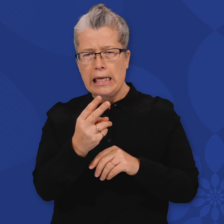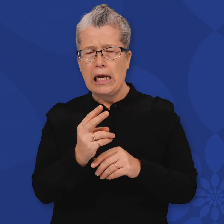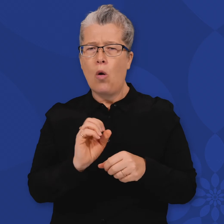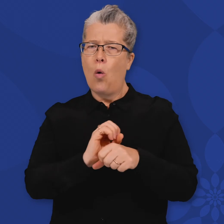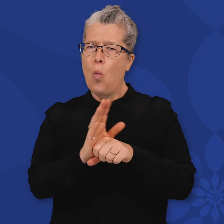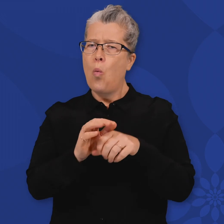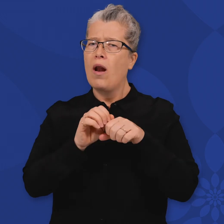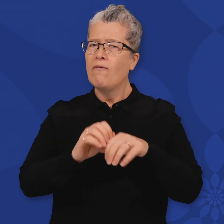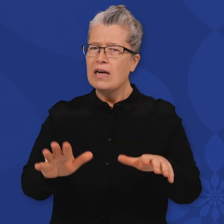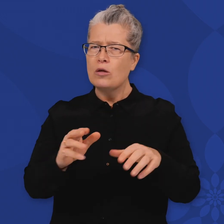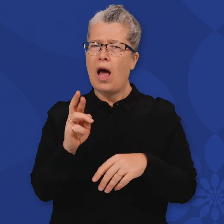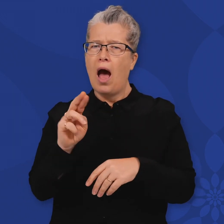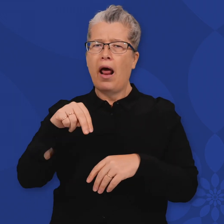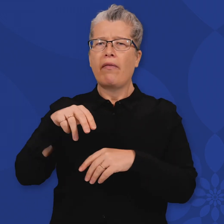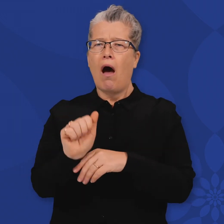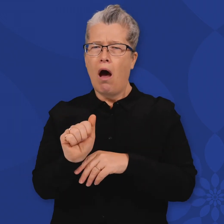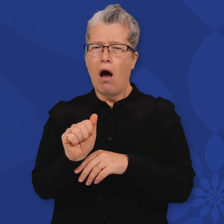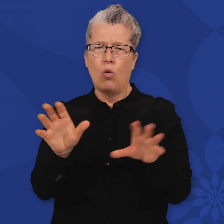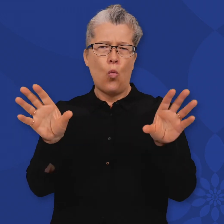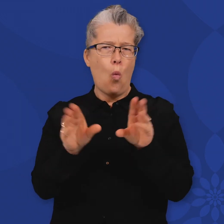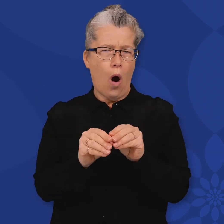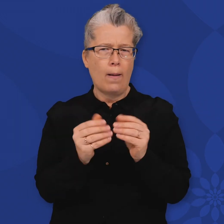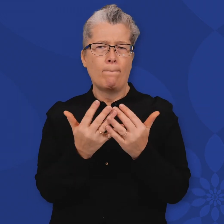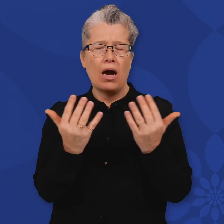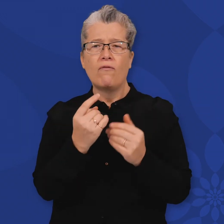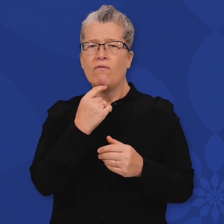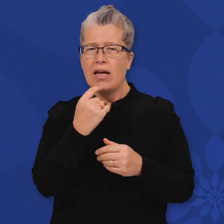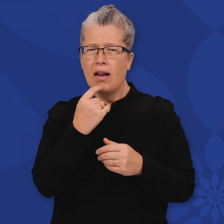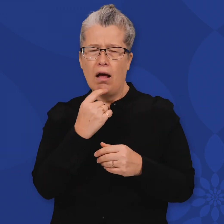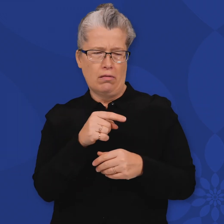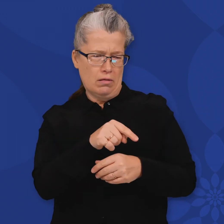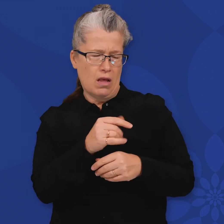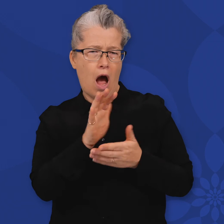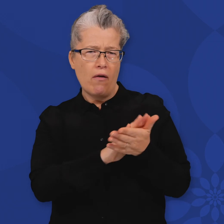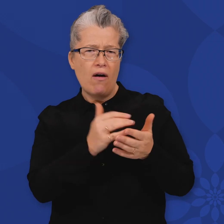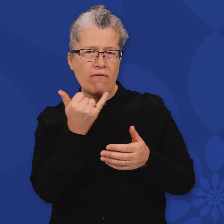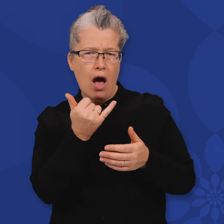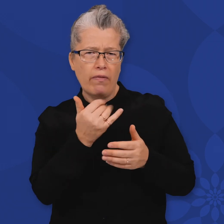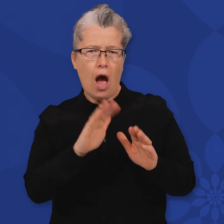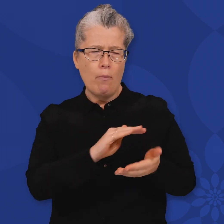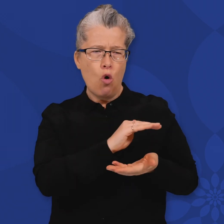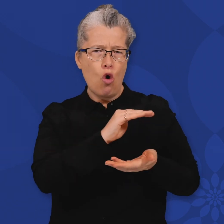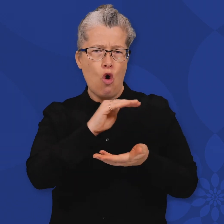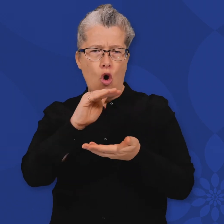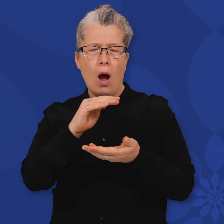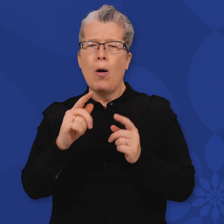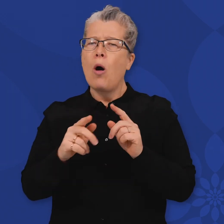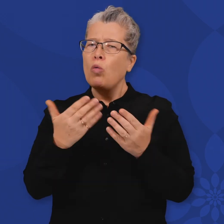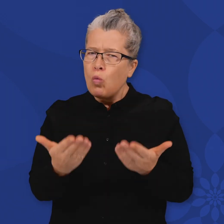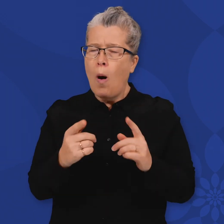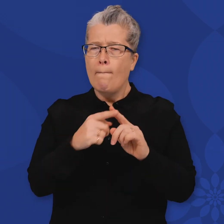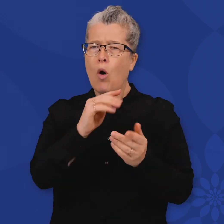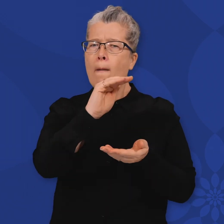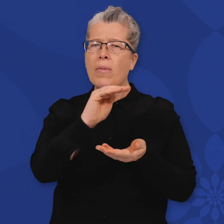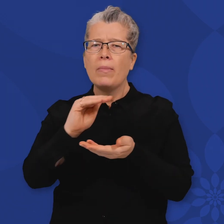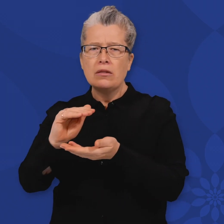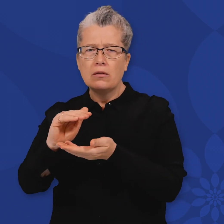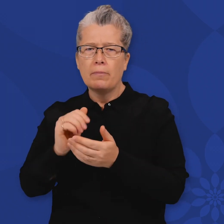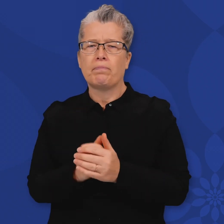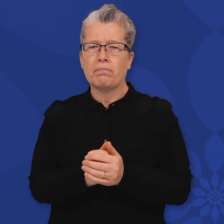av coronavirus i Finlands avfallsvatten börjat minska efter flera veckors ökning.